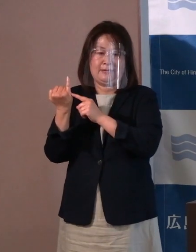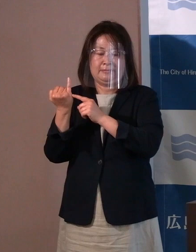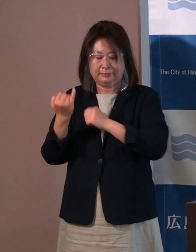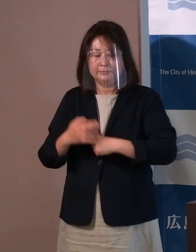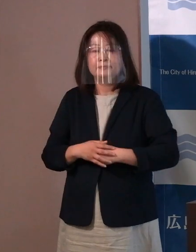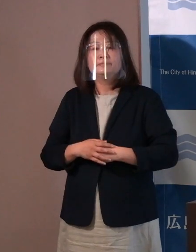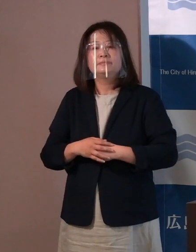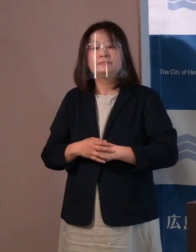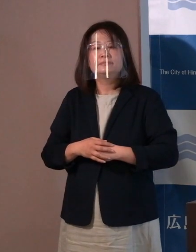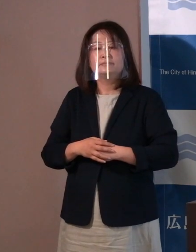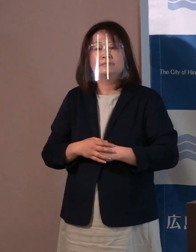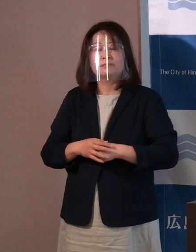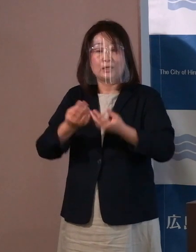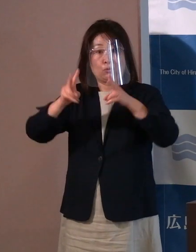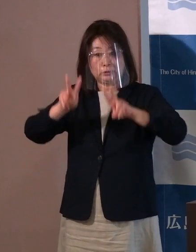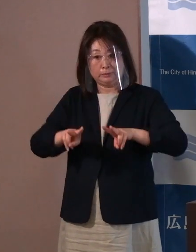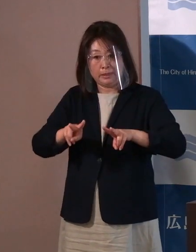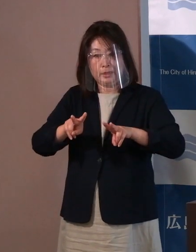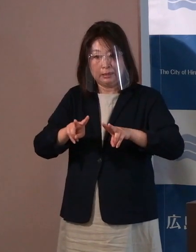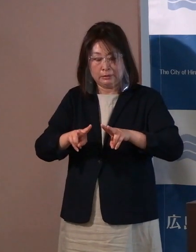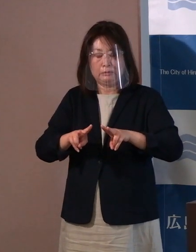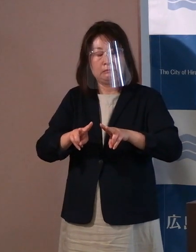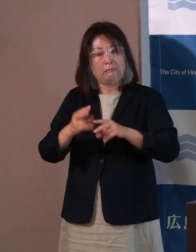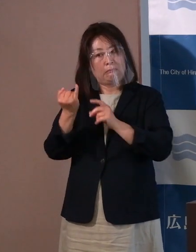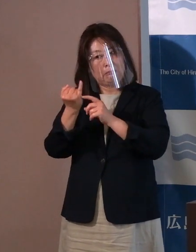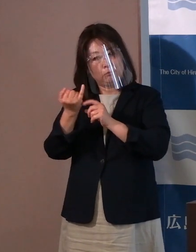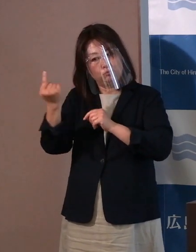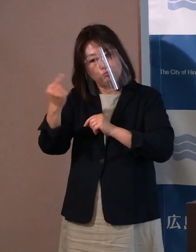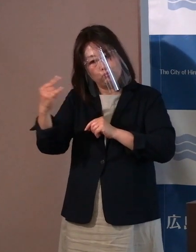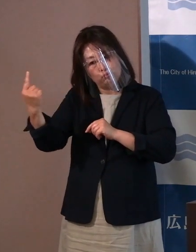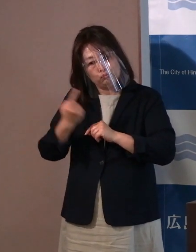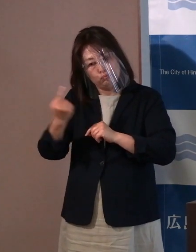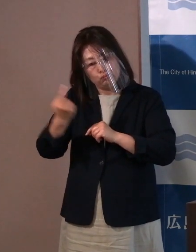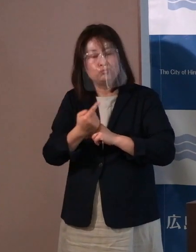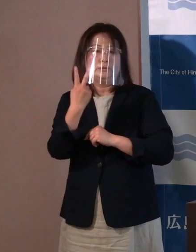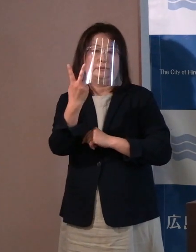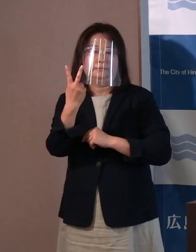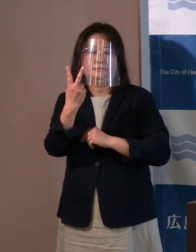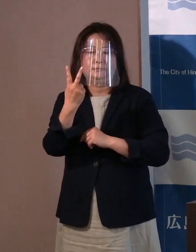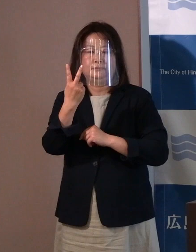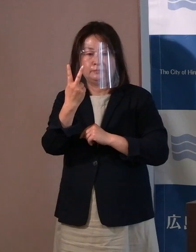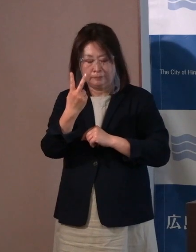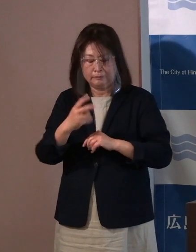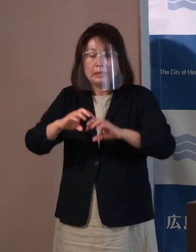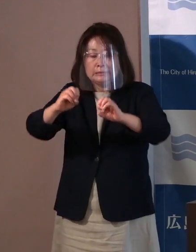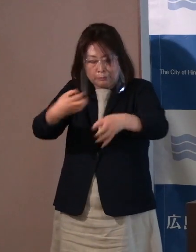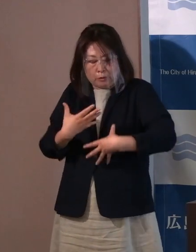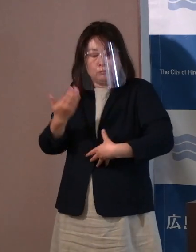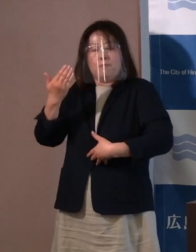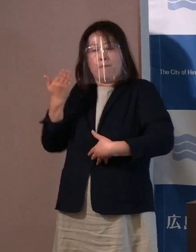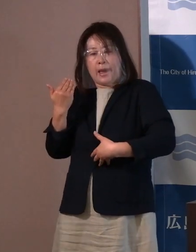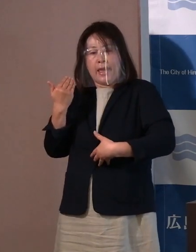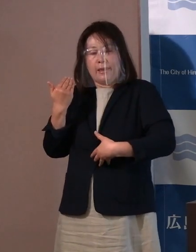広島には実は2回来られておる ということでありまして､ 被爆の前後に 広島に見えているということで､